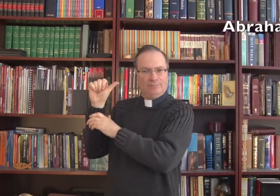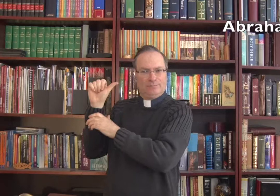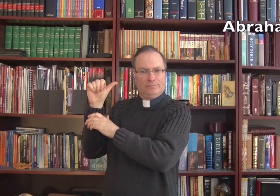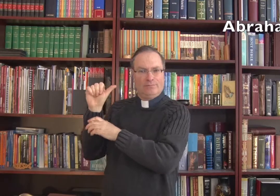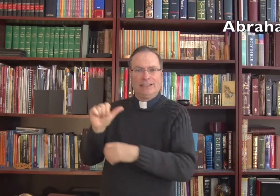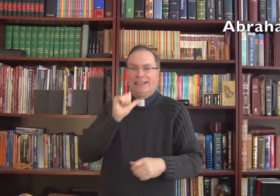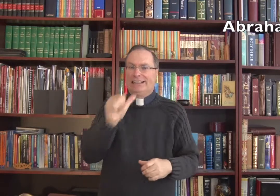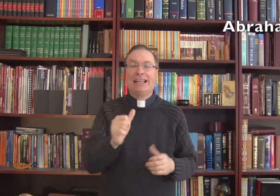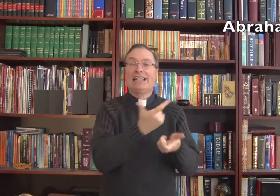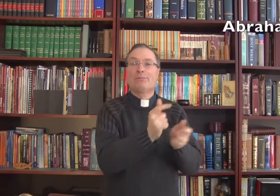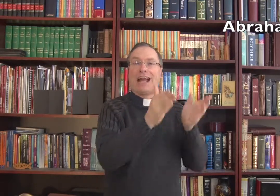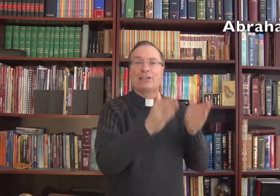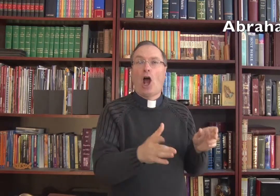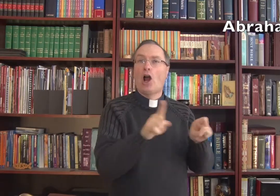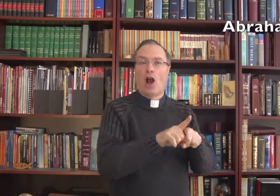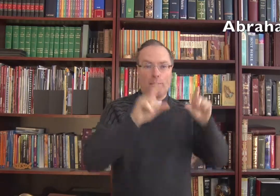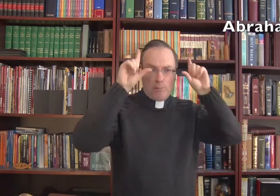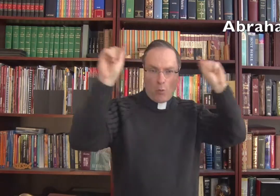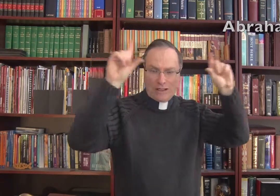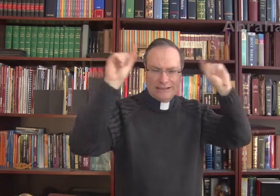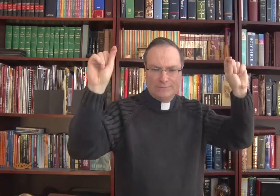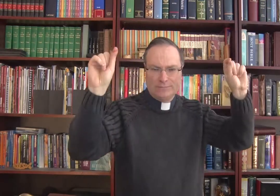ni les libérateurs comme Moïse,